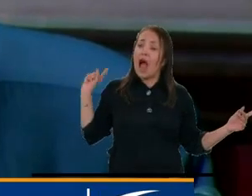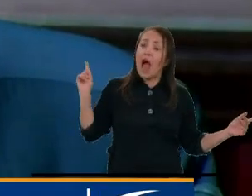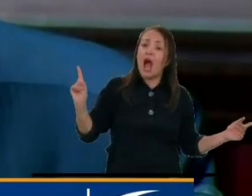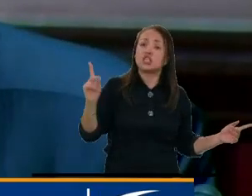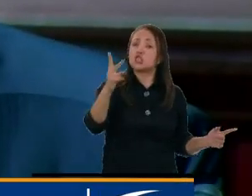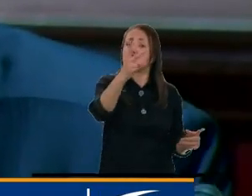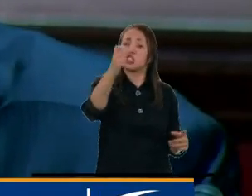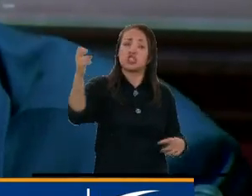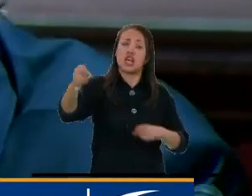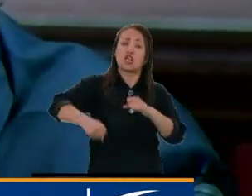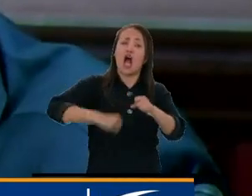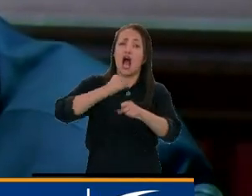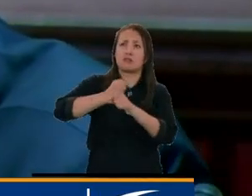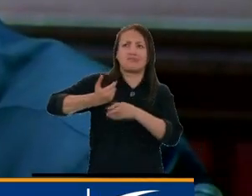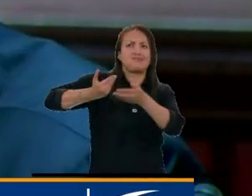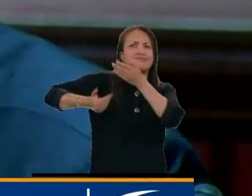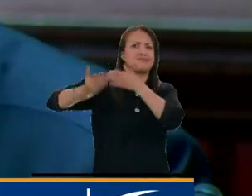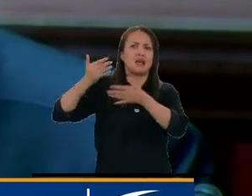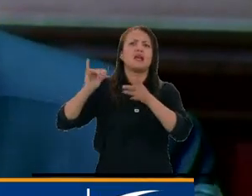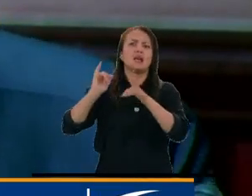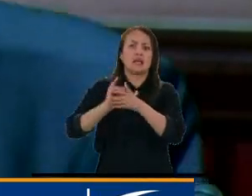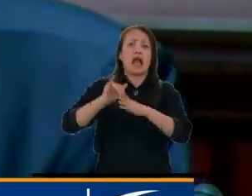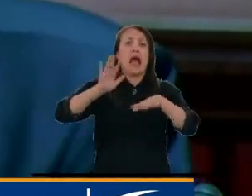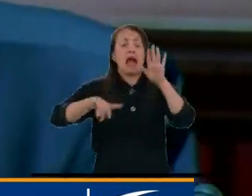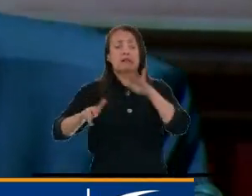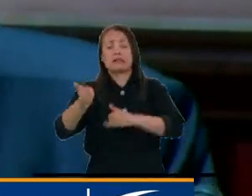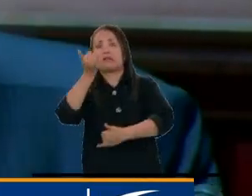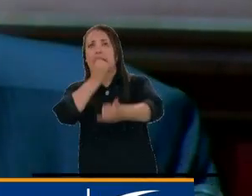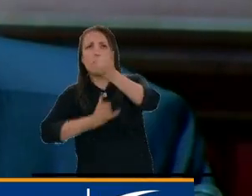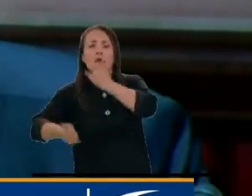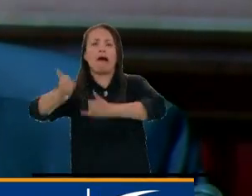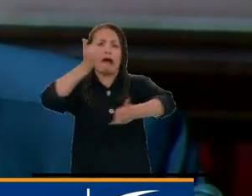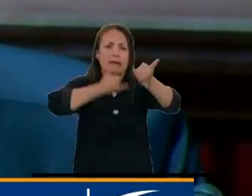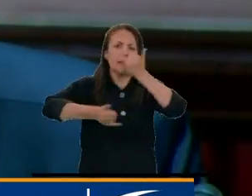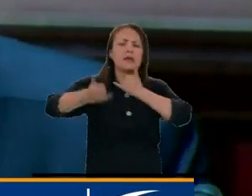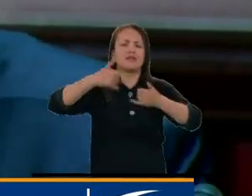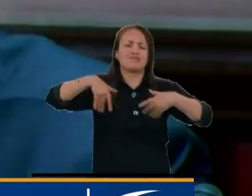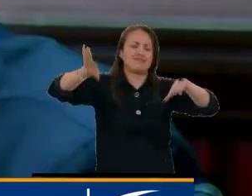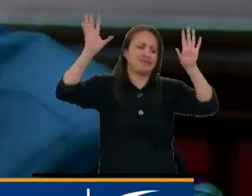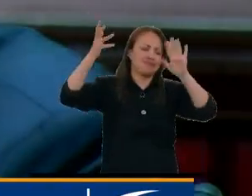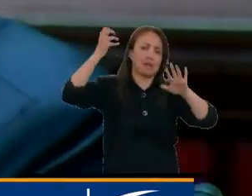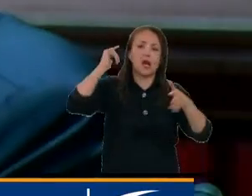momento el canciller AÁlvaro Leyva.